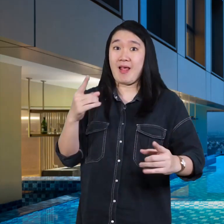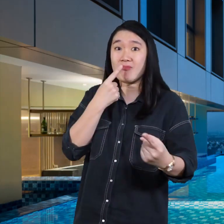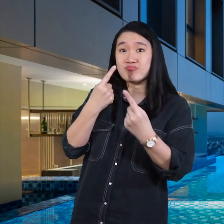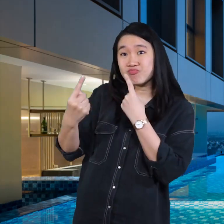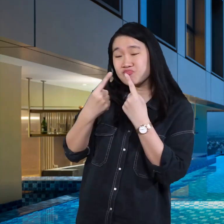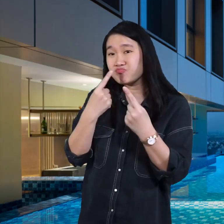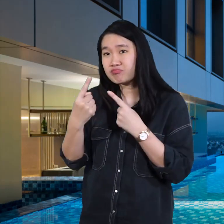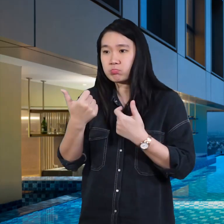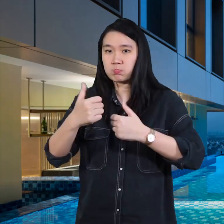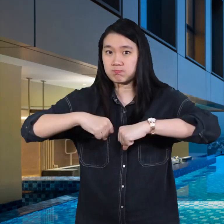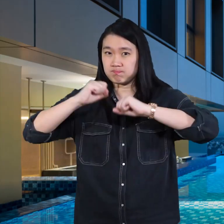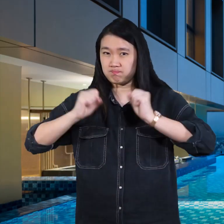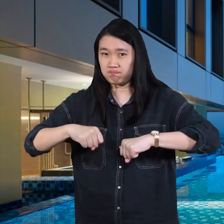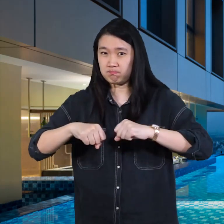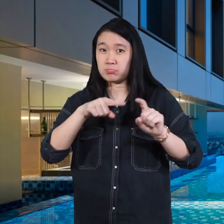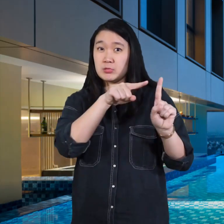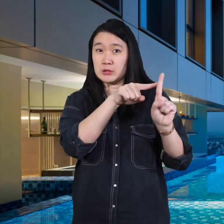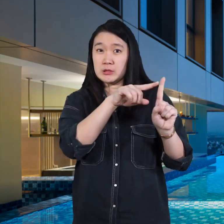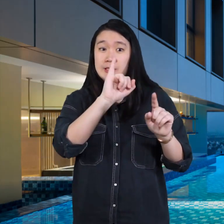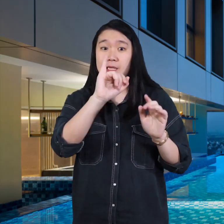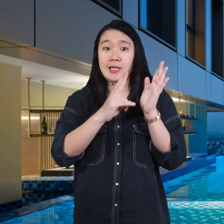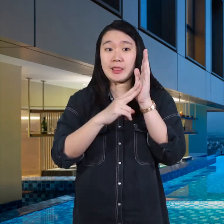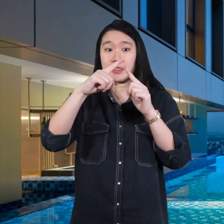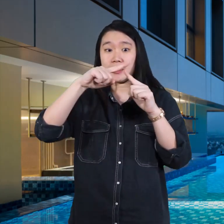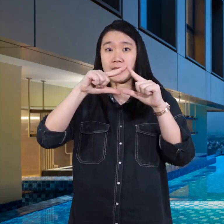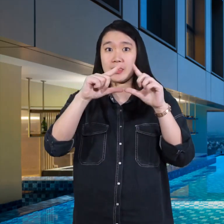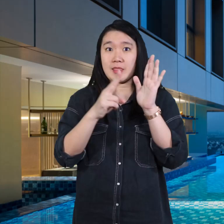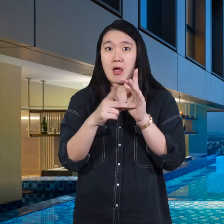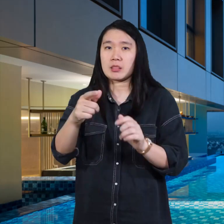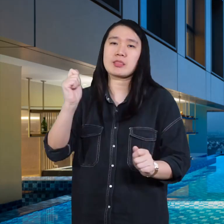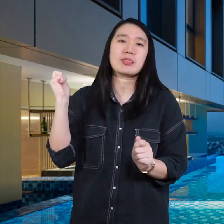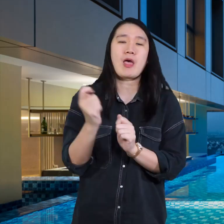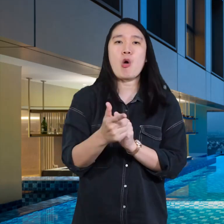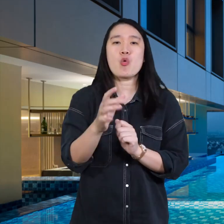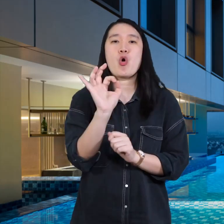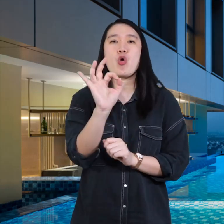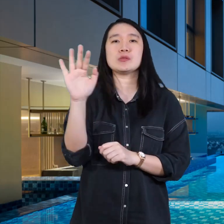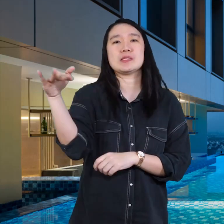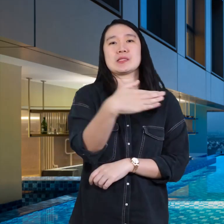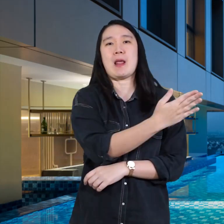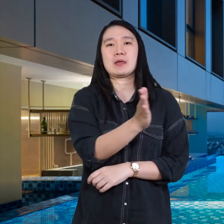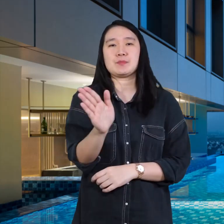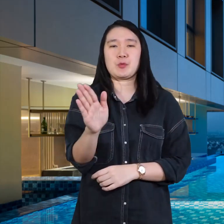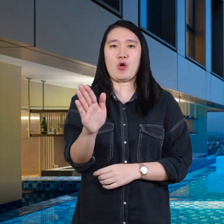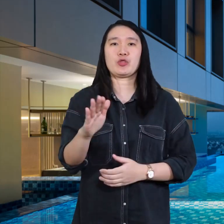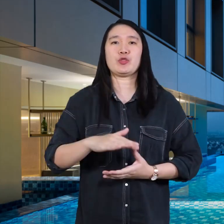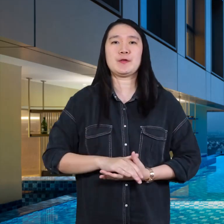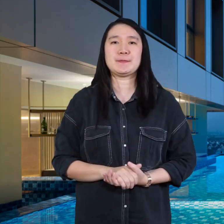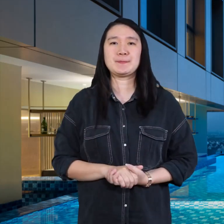tapi setelah diskusi dan disepakati Intan menanggung ongkos transportasi.